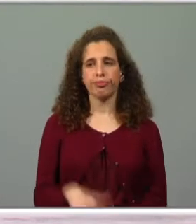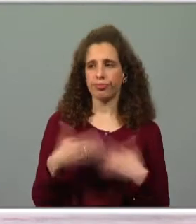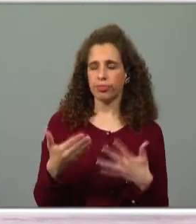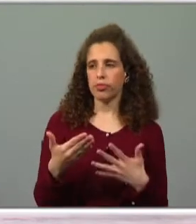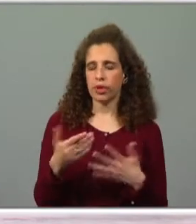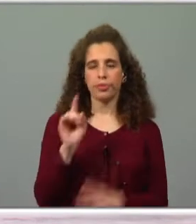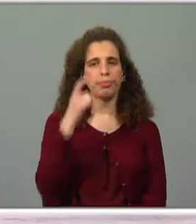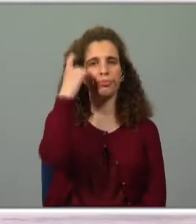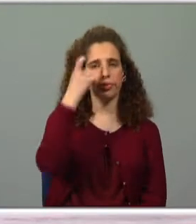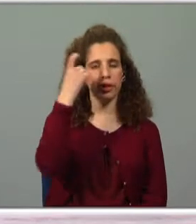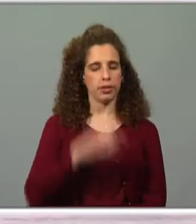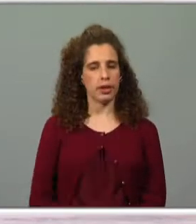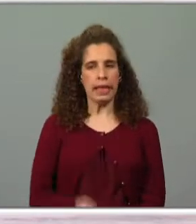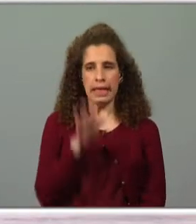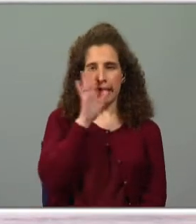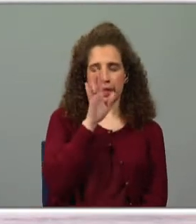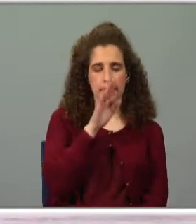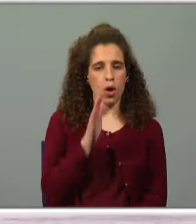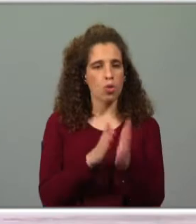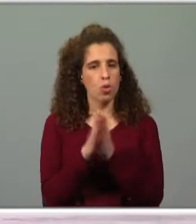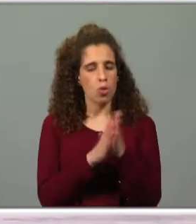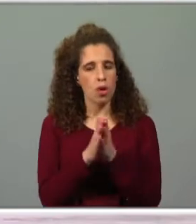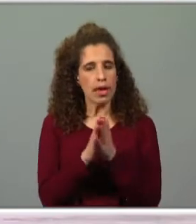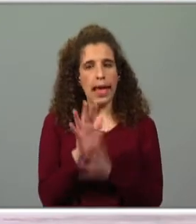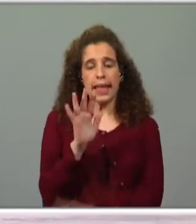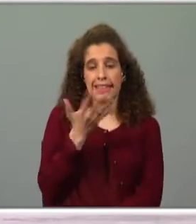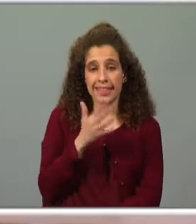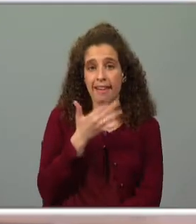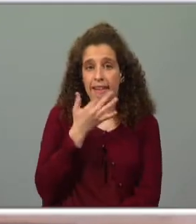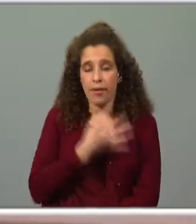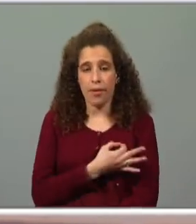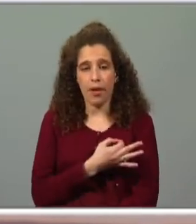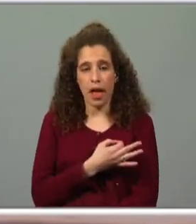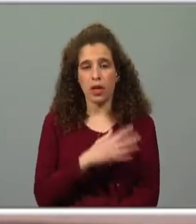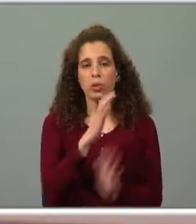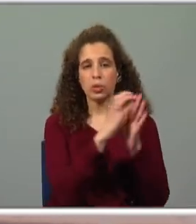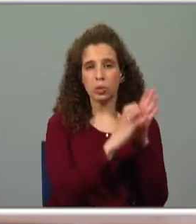temos aqui pensar se eles aqui são utilizados será que é correto o texto 我們必須在這裡考慮他們是否在這裡用過，文字對嗎？